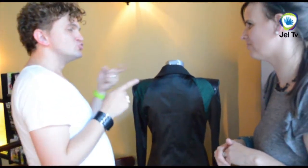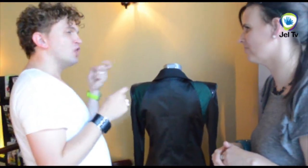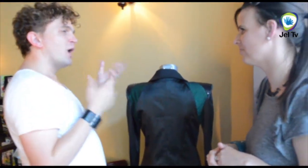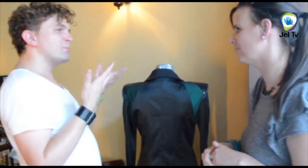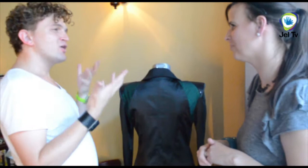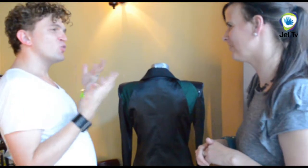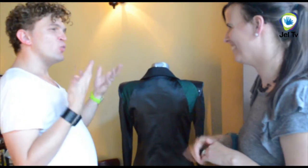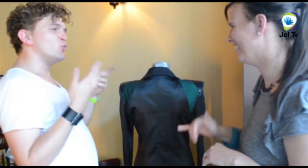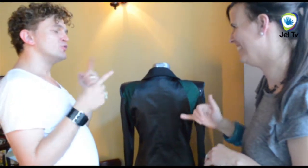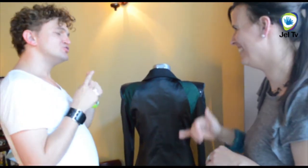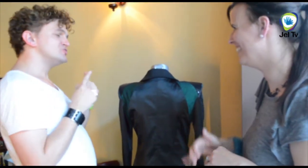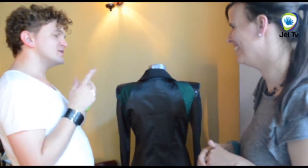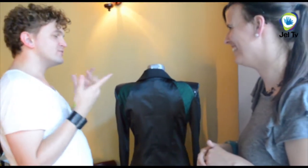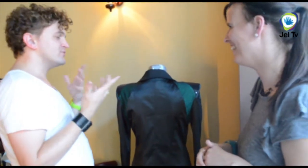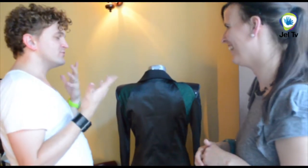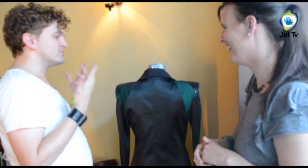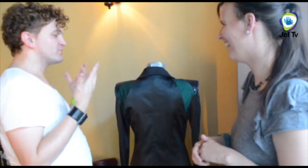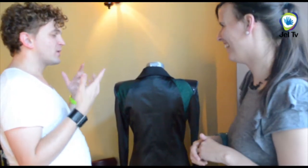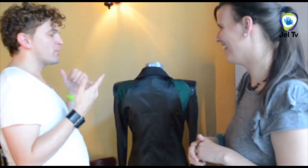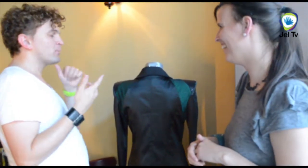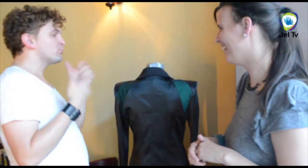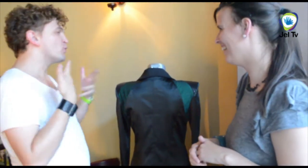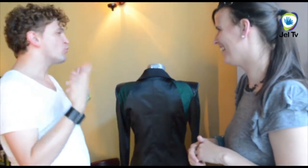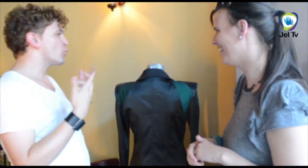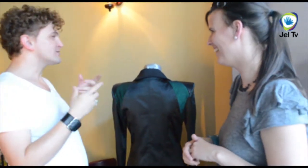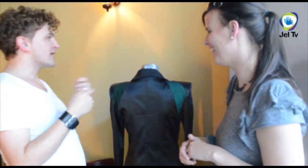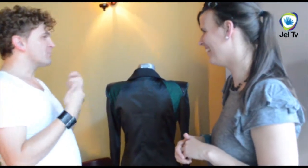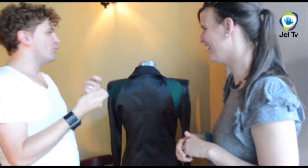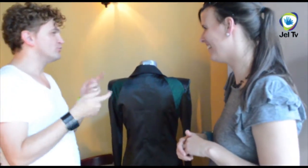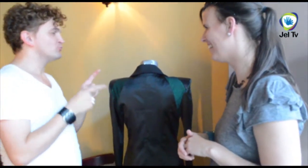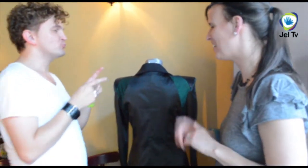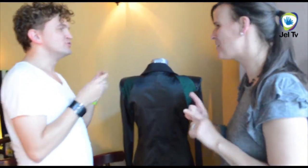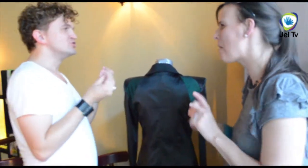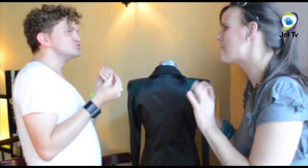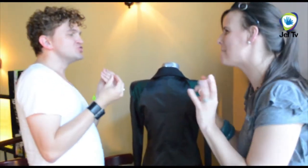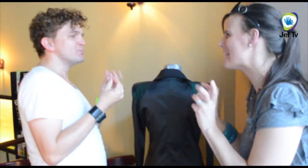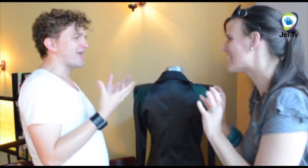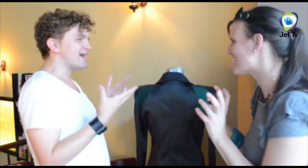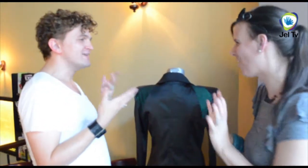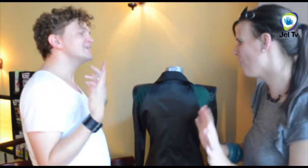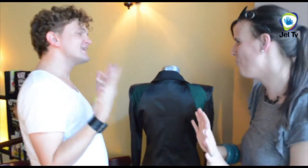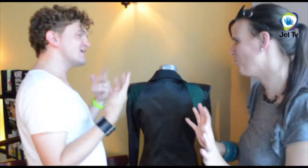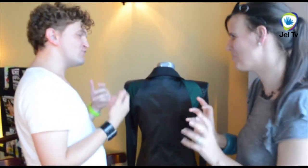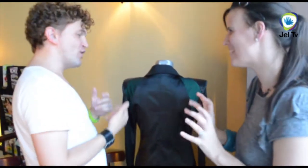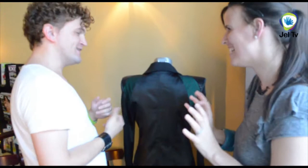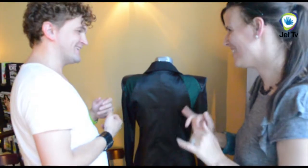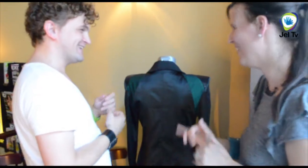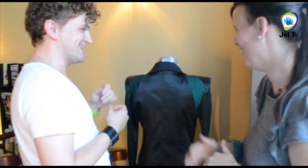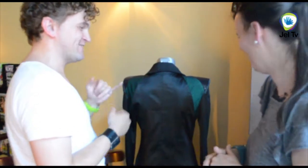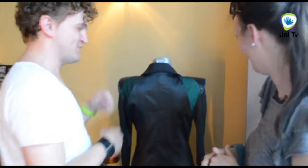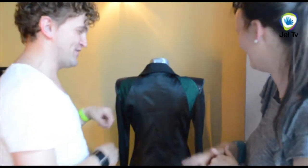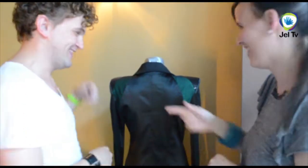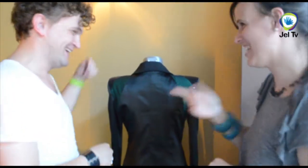Tüll... Kicsit csábítós... kicsit provokatív... Csipke, kihívó. Misztikus... - Igy van!